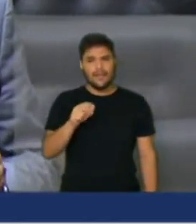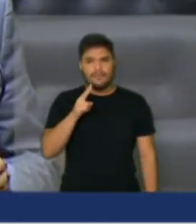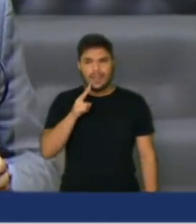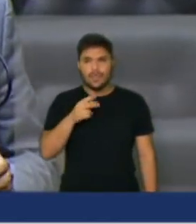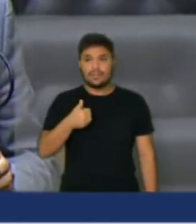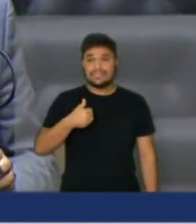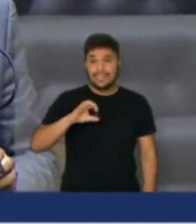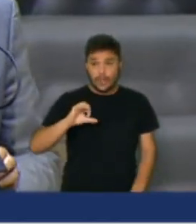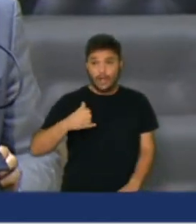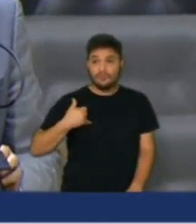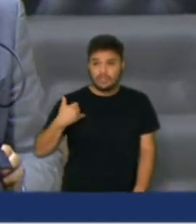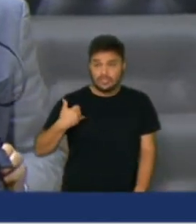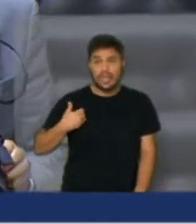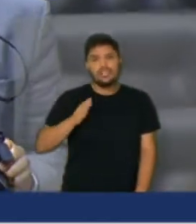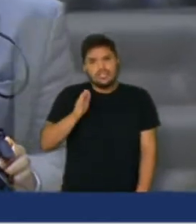O VEREADOR... SANDRO NEZINHO E VIERAM AQUI PARA... PARA